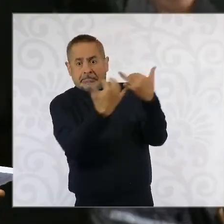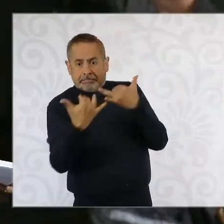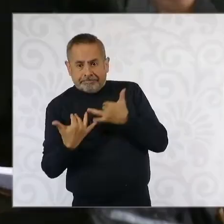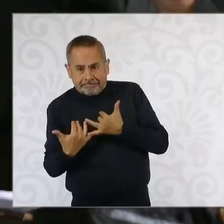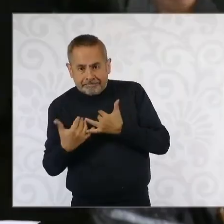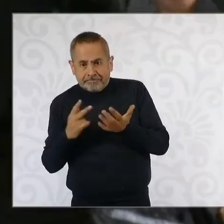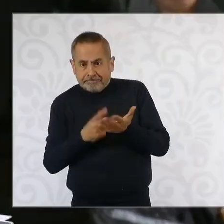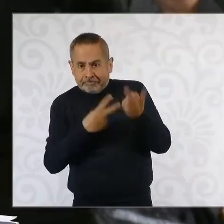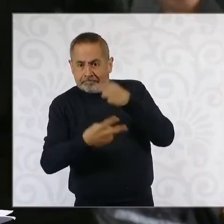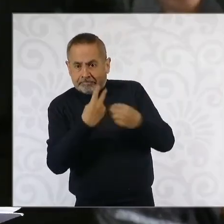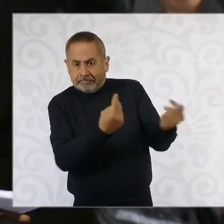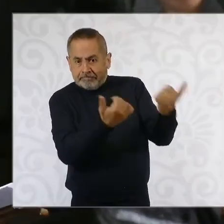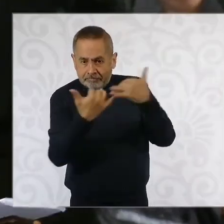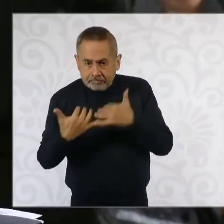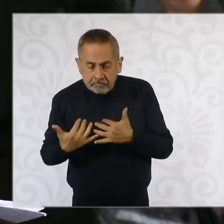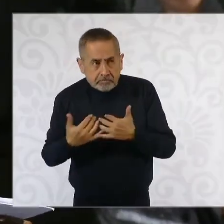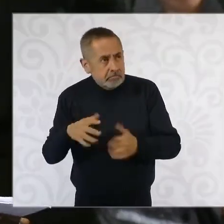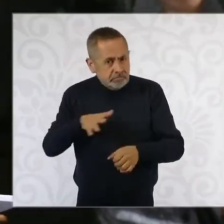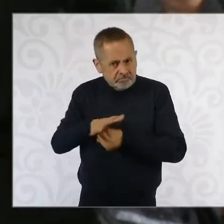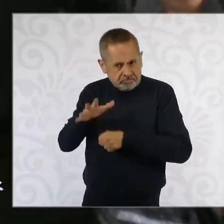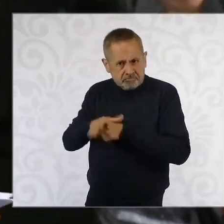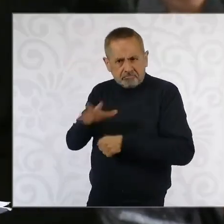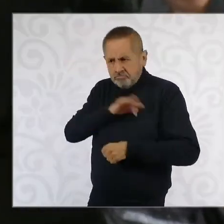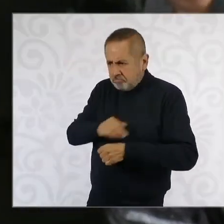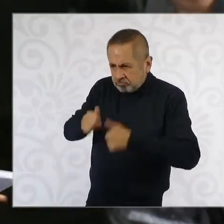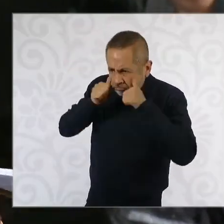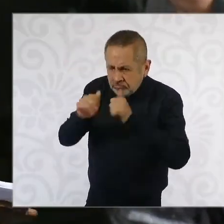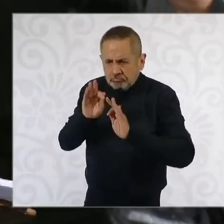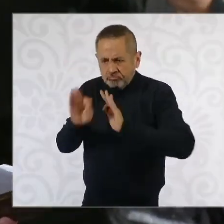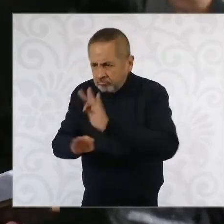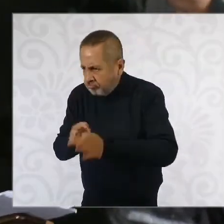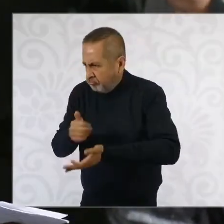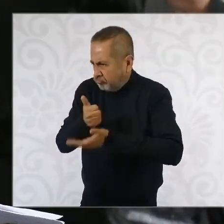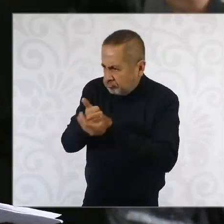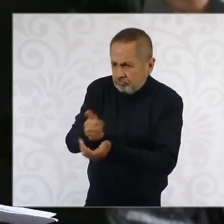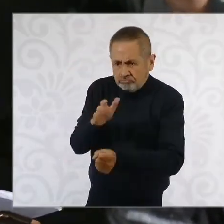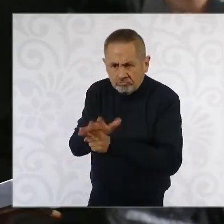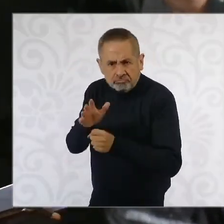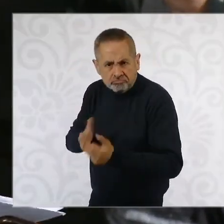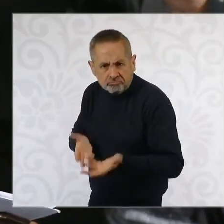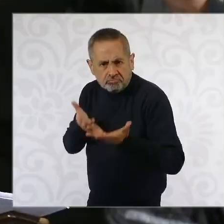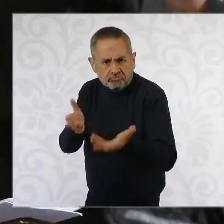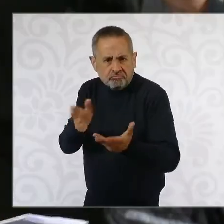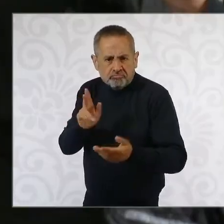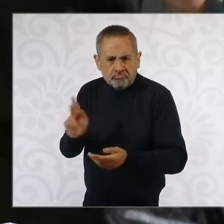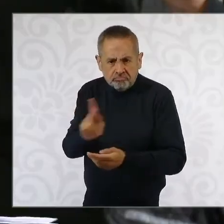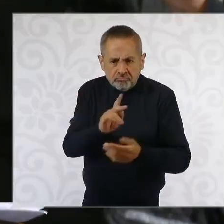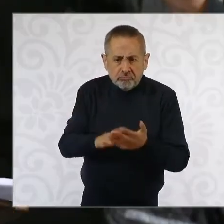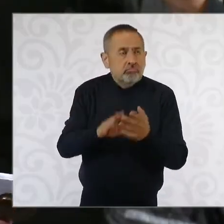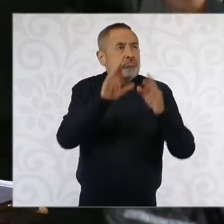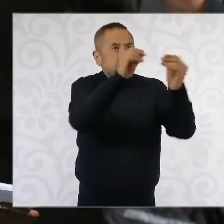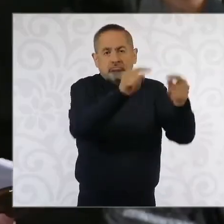pues atender a no solamente a los mexicanos O quizá eh de países de Centroamérica que lleguen